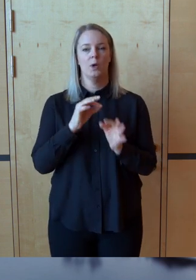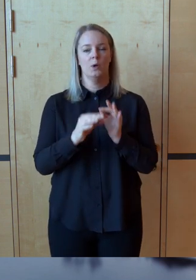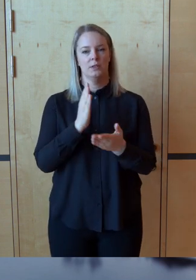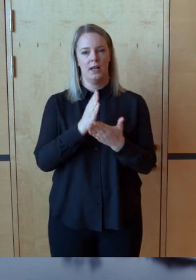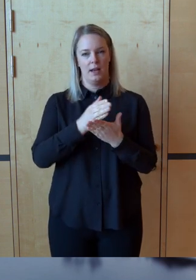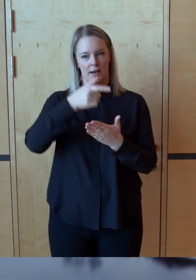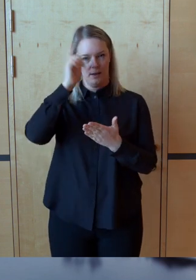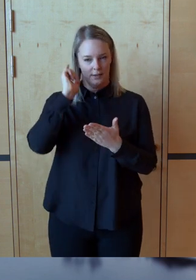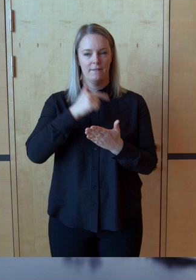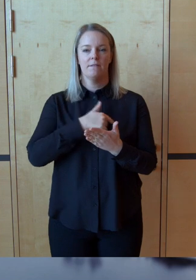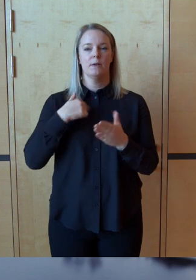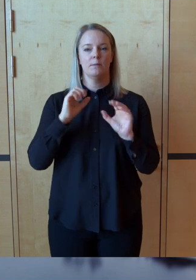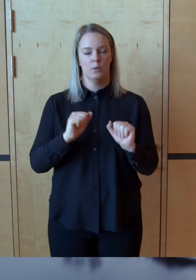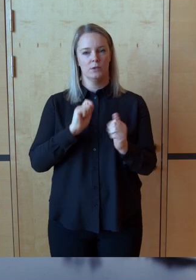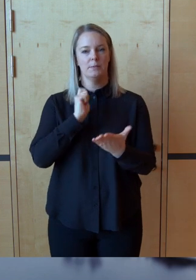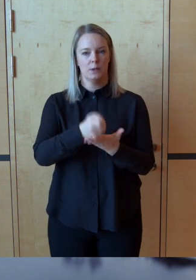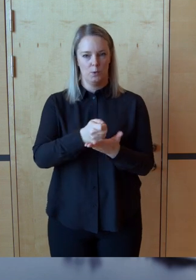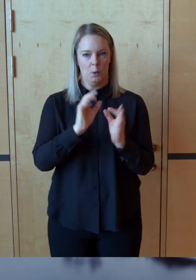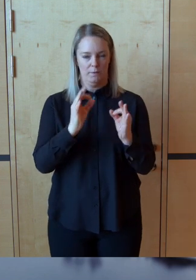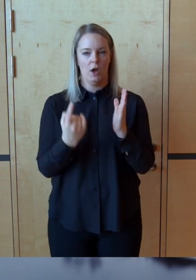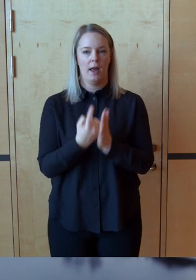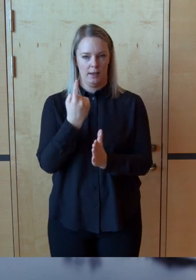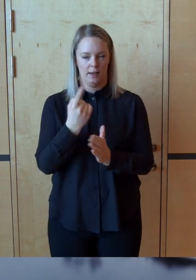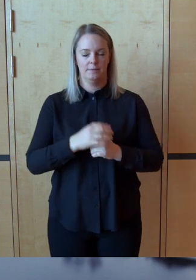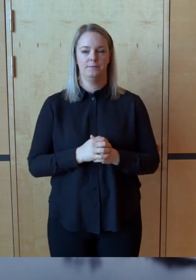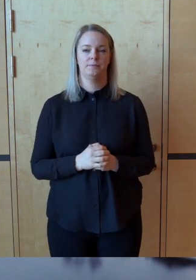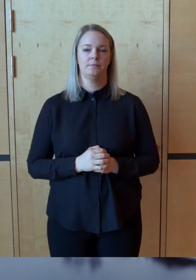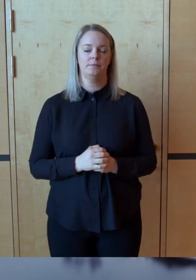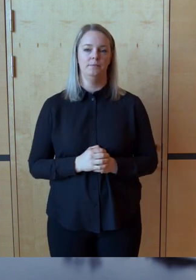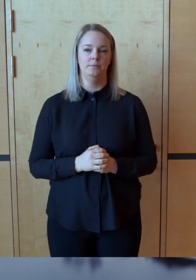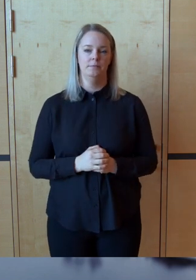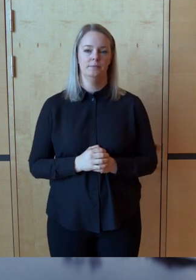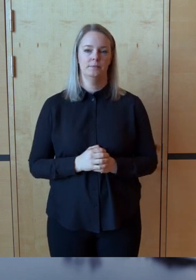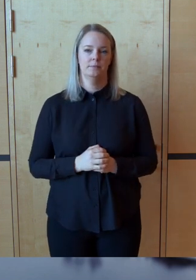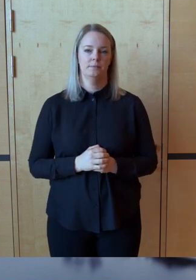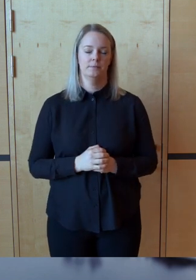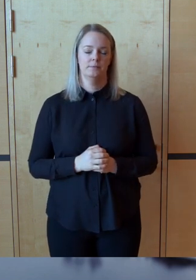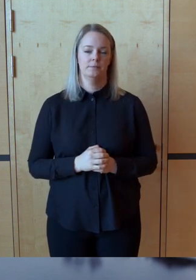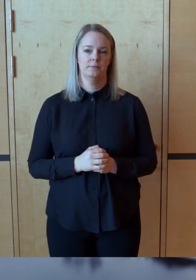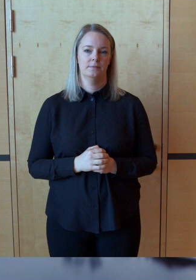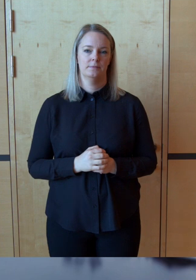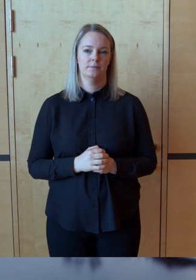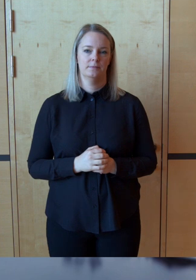Är det någonting som förvaltningen och personalen behöver få Godnatt ha något att förhålla sig till